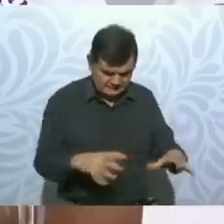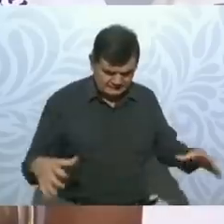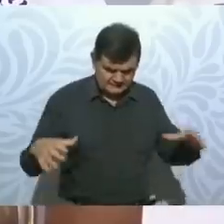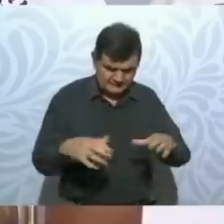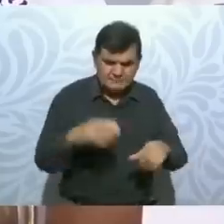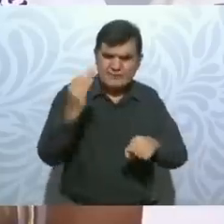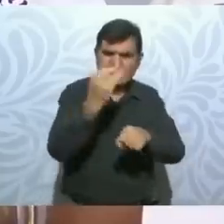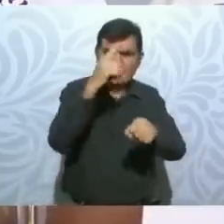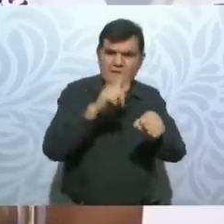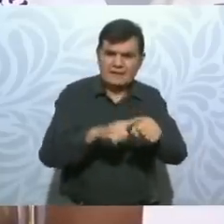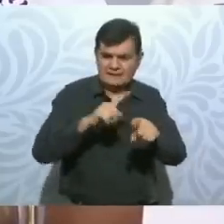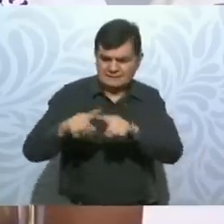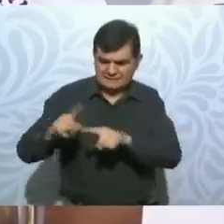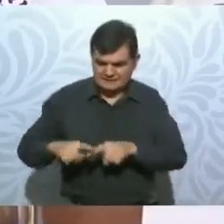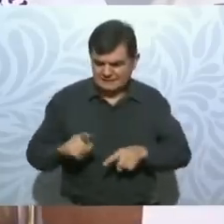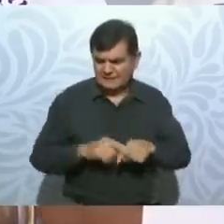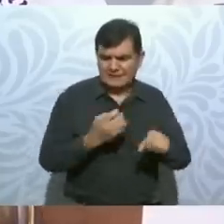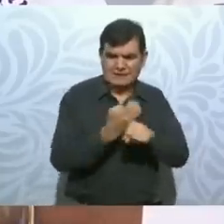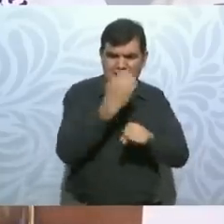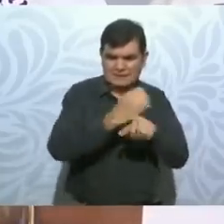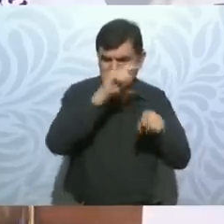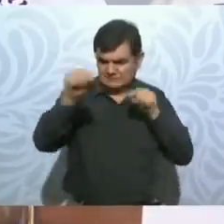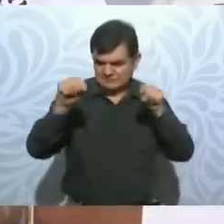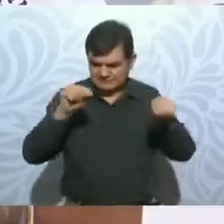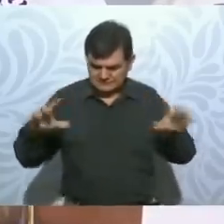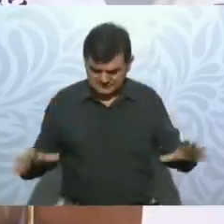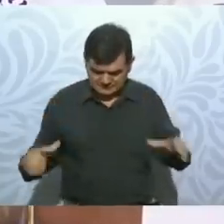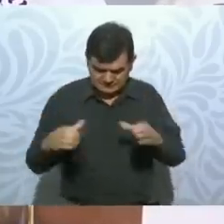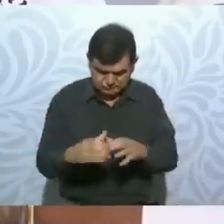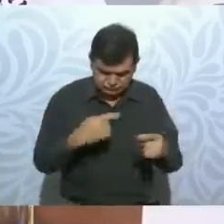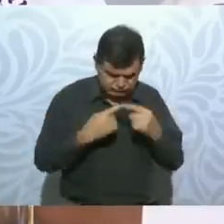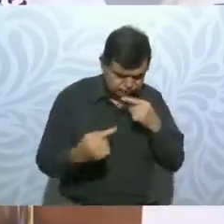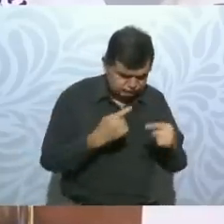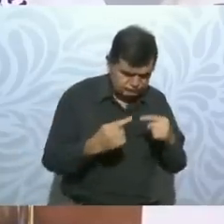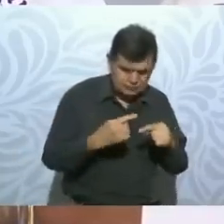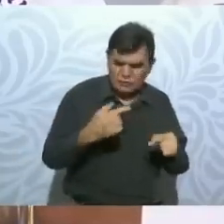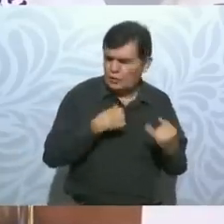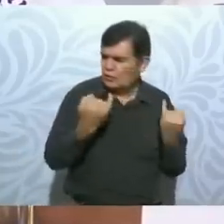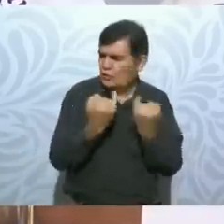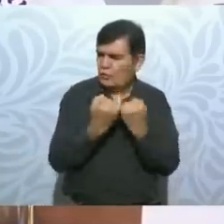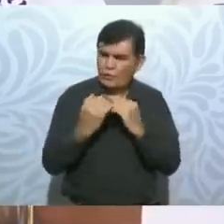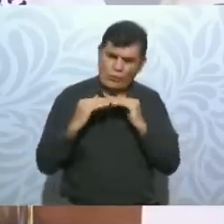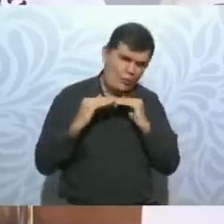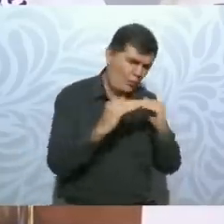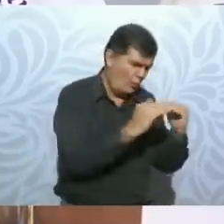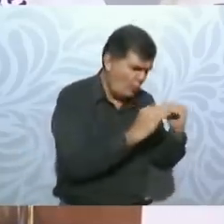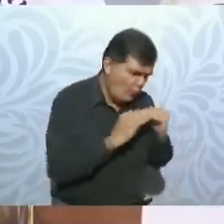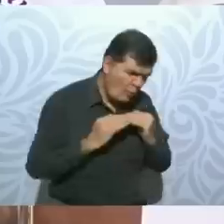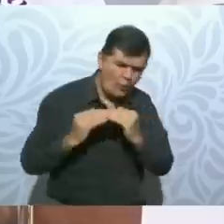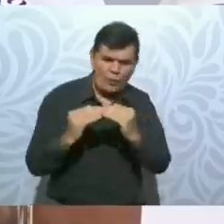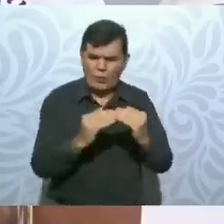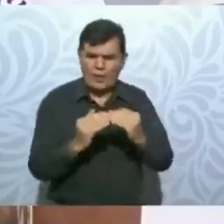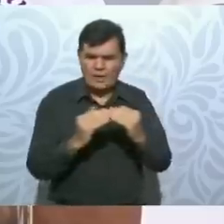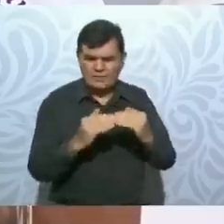todas las instituciones de la república para dar un frente común y dar una pelea en la que cada